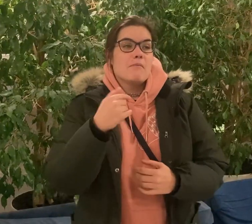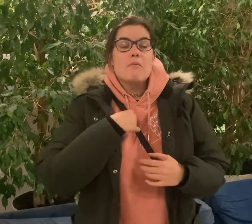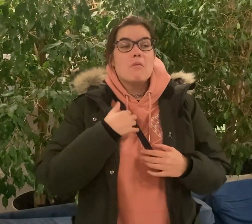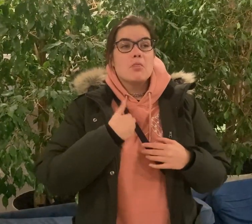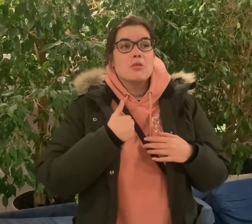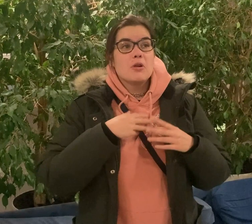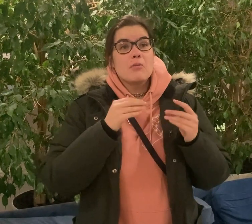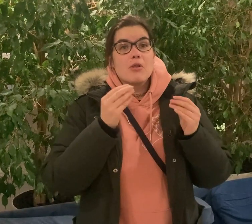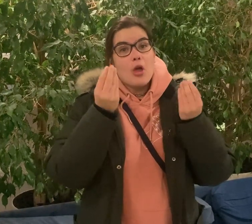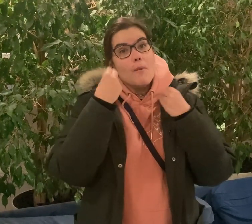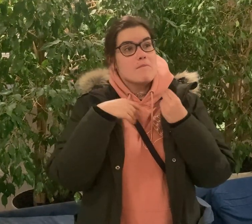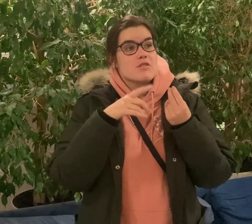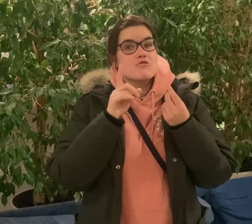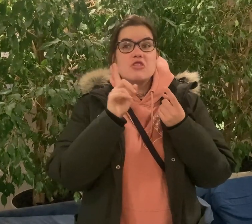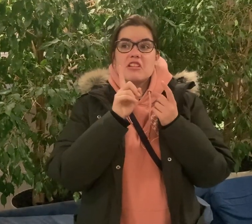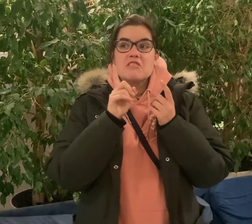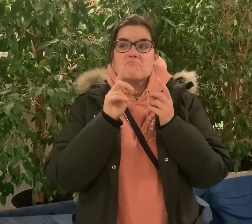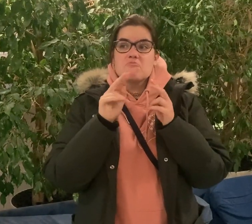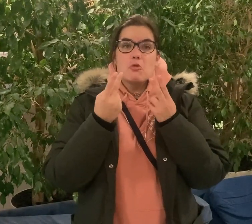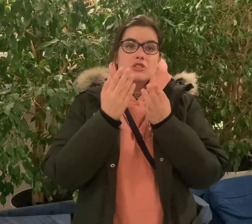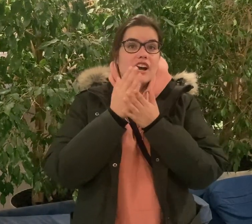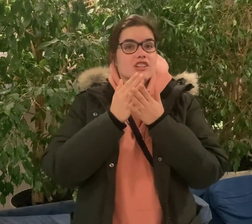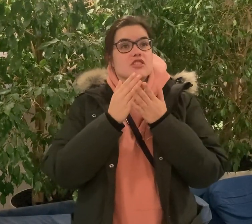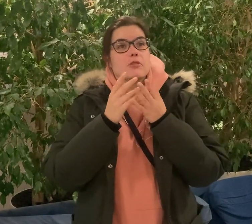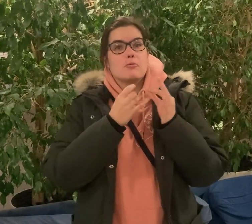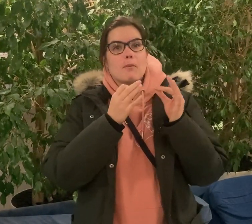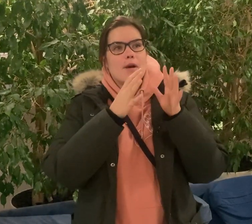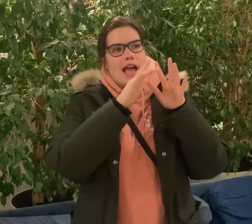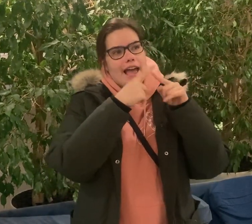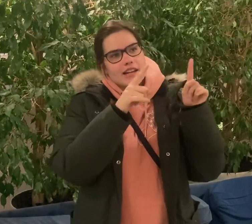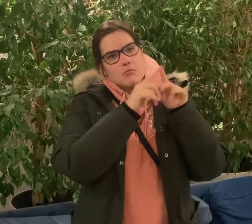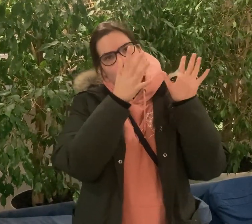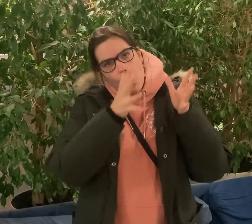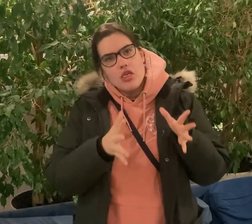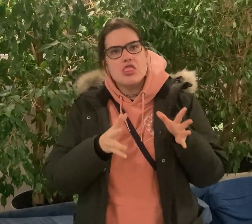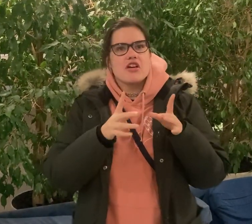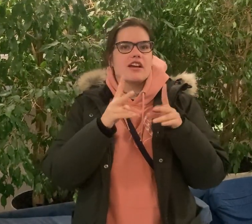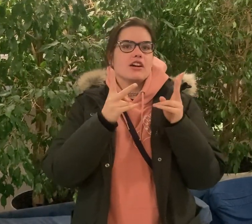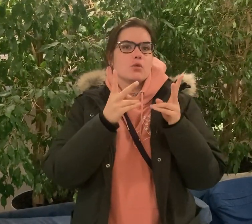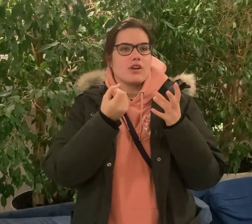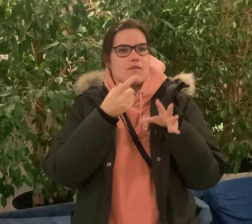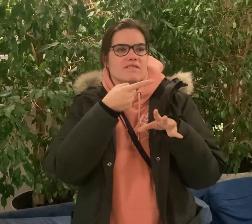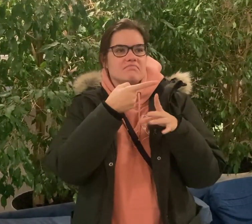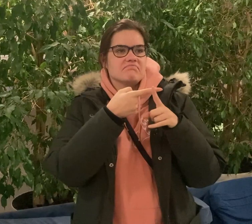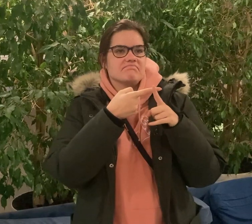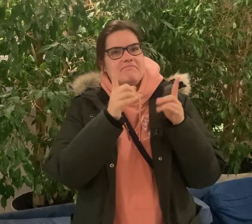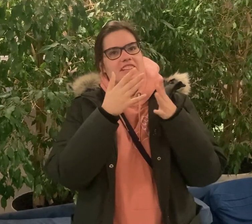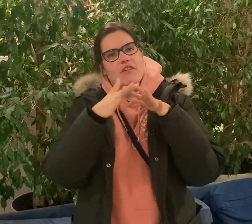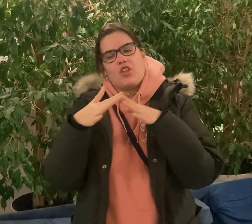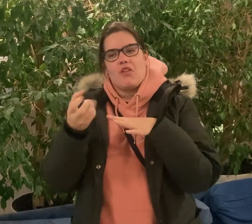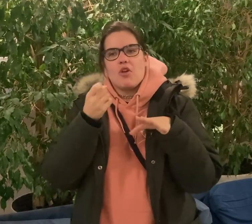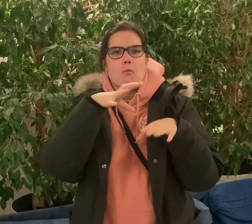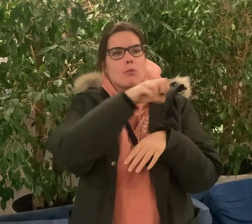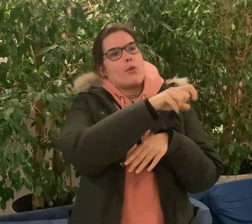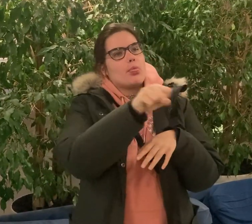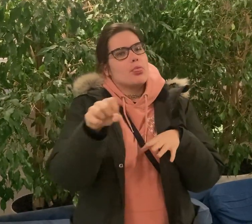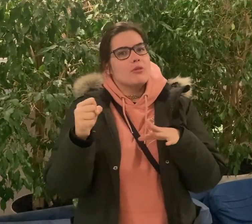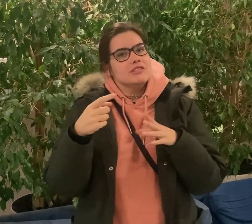Tunnen oppineeni uusia tapoja puuttua häirintätapauksiin.